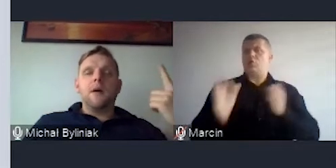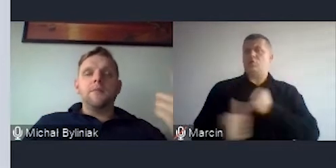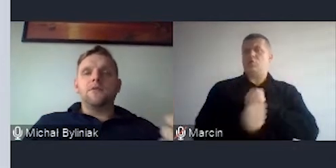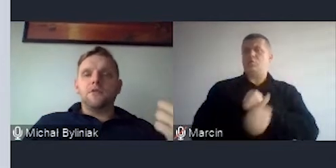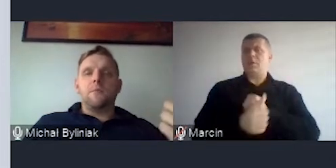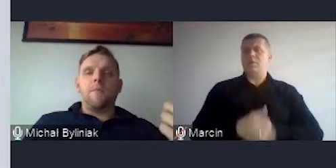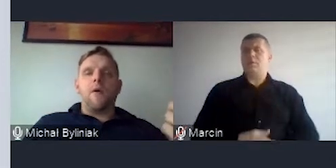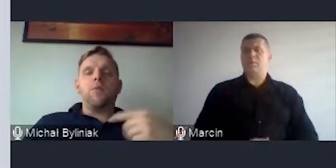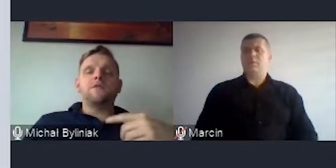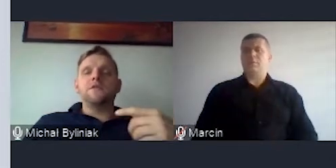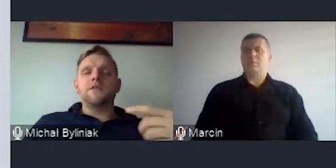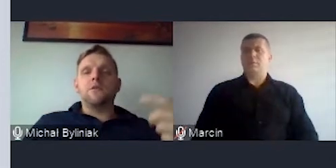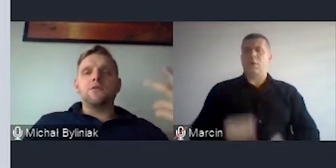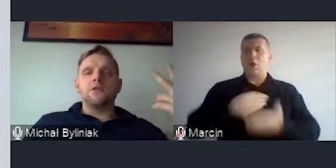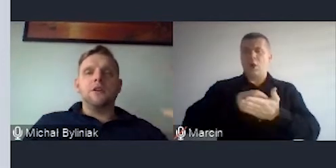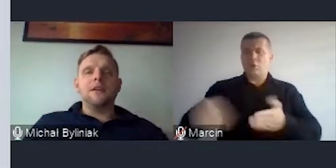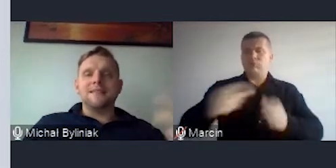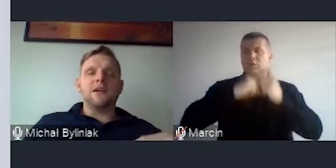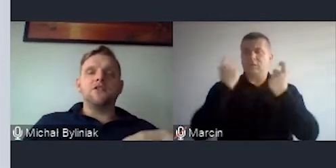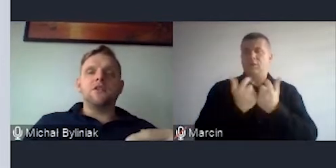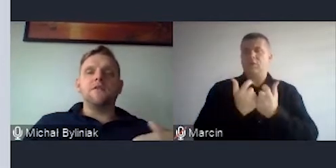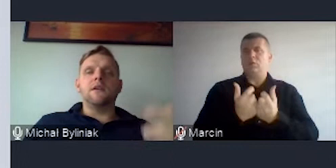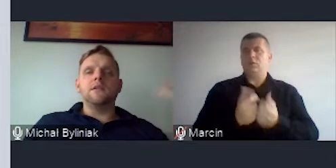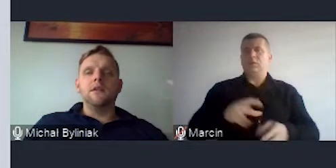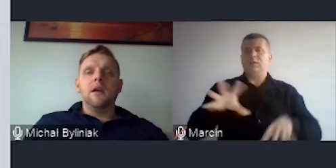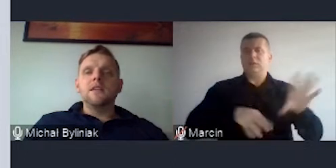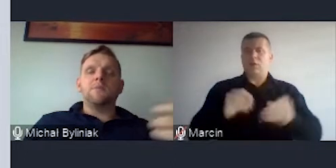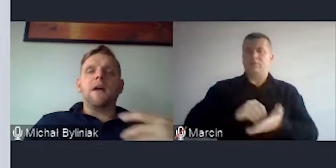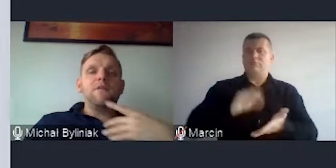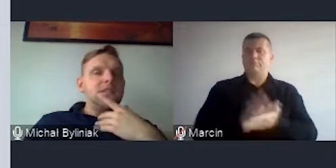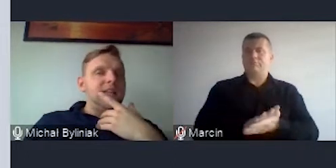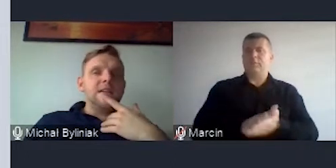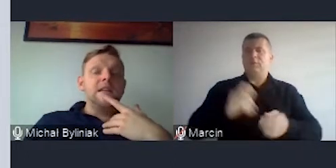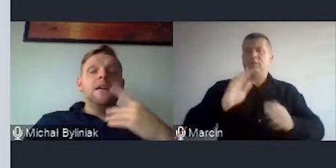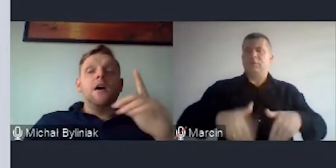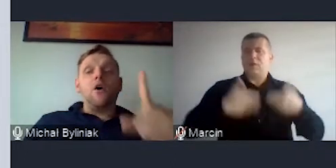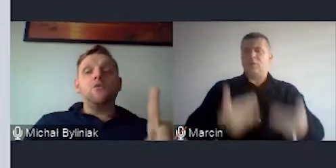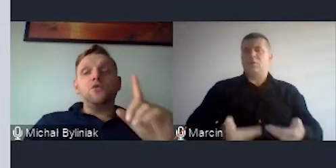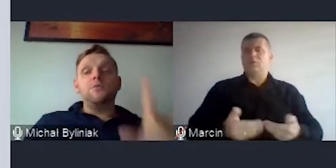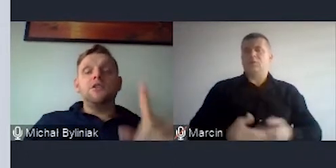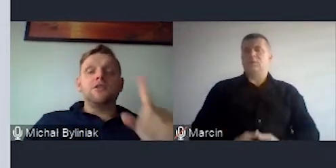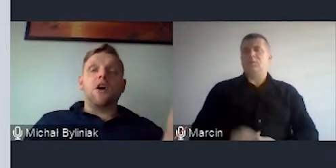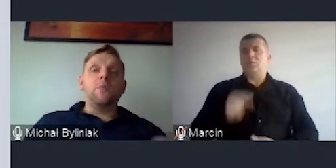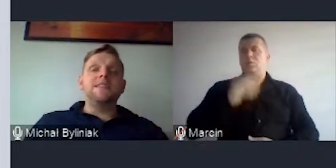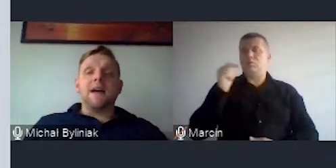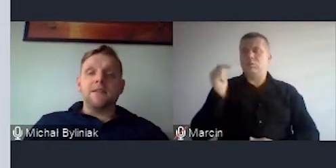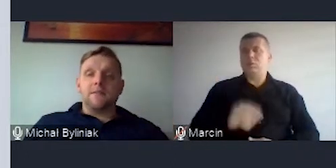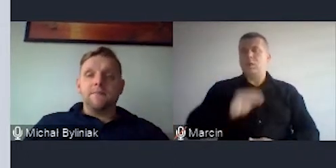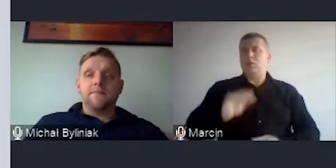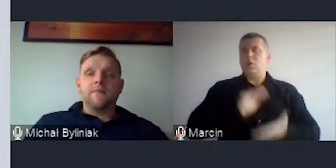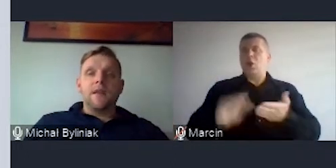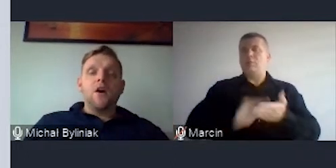ma być opłacony w całości, zaksięgowany, sprawozdany, on musi być jeszcze opisany.